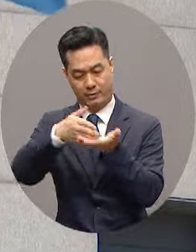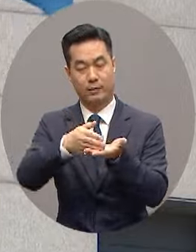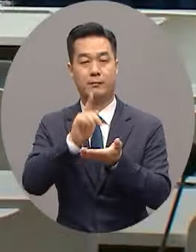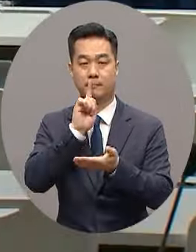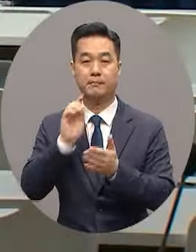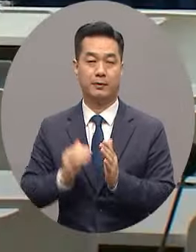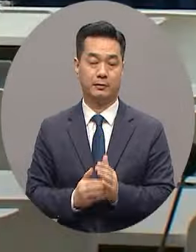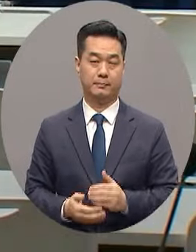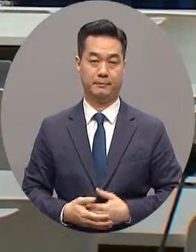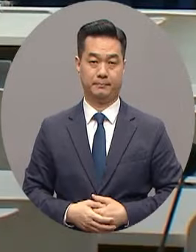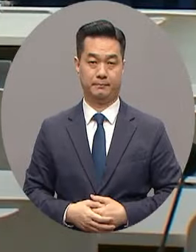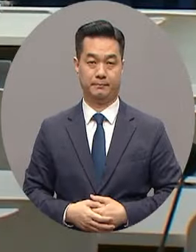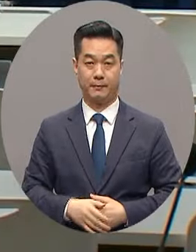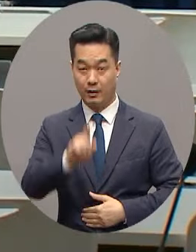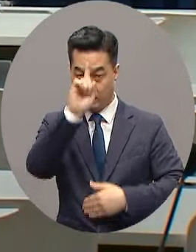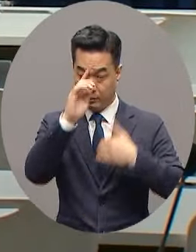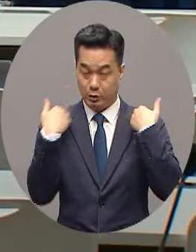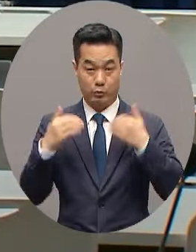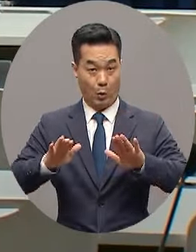만나 대화하자고 제안했다고 밝혔습니다.